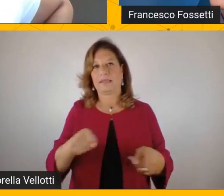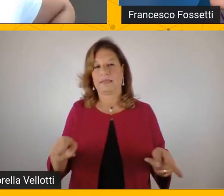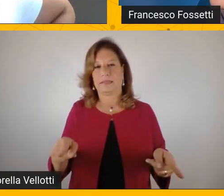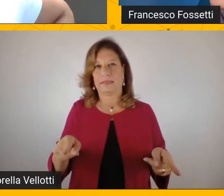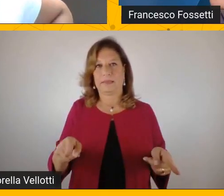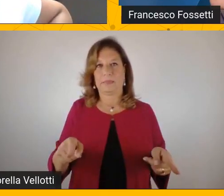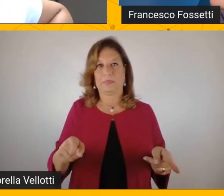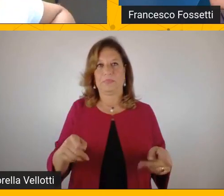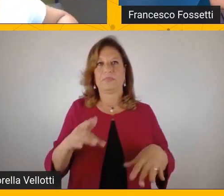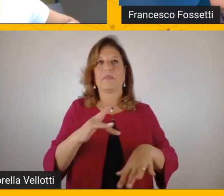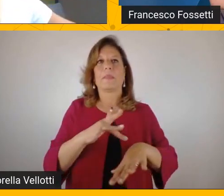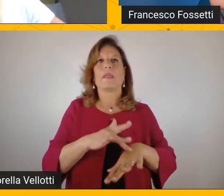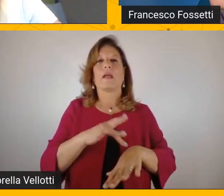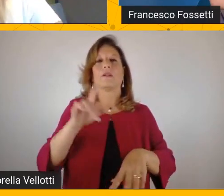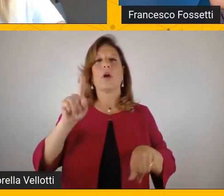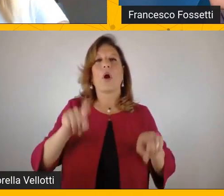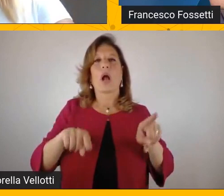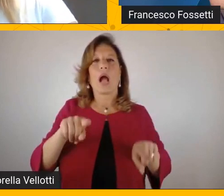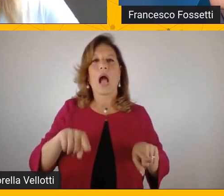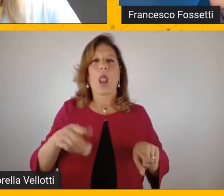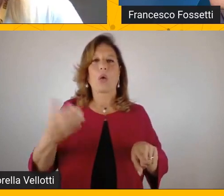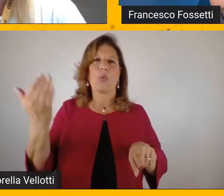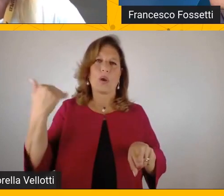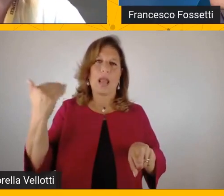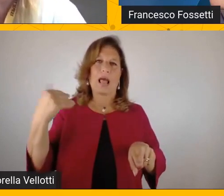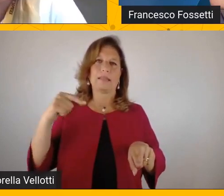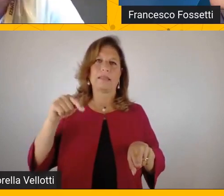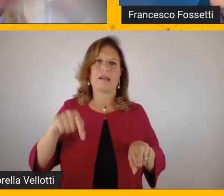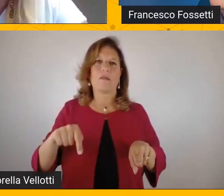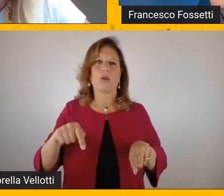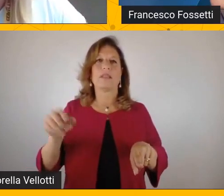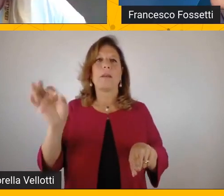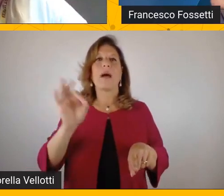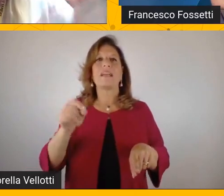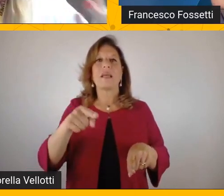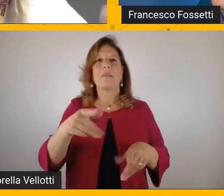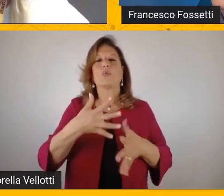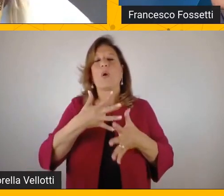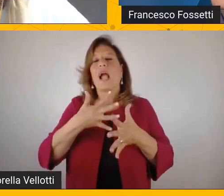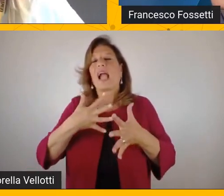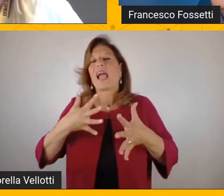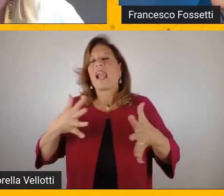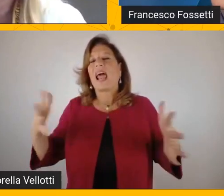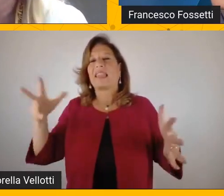quindi già l'altra volta avevi toccato alcuni punti ecco